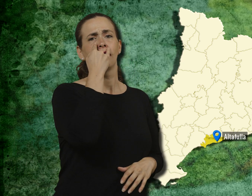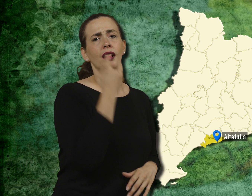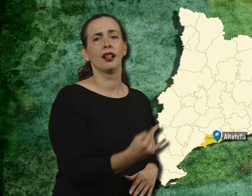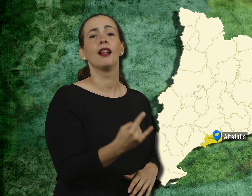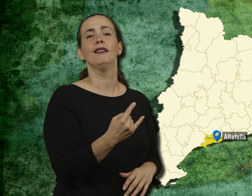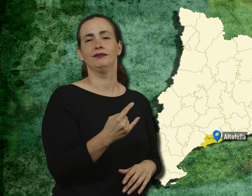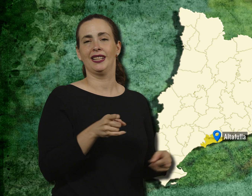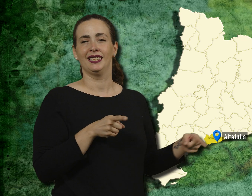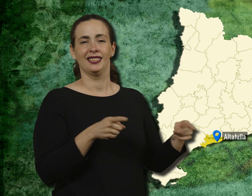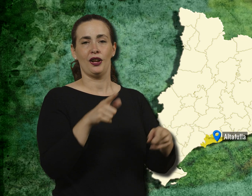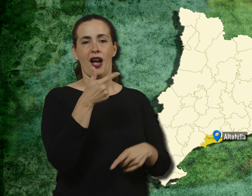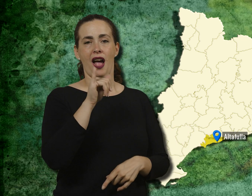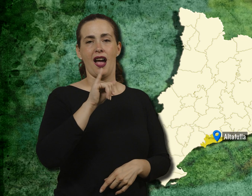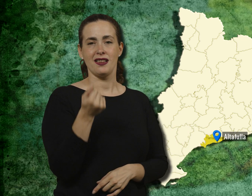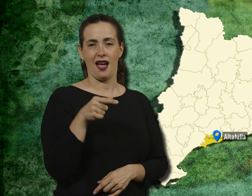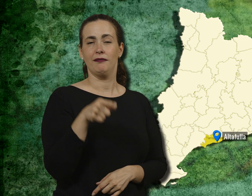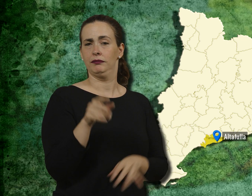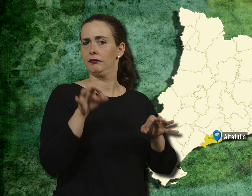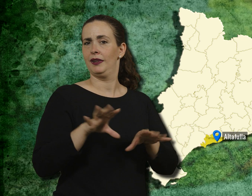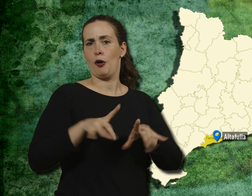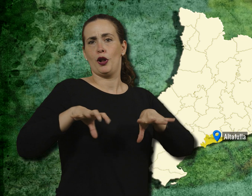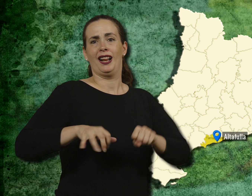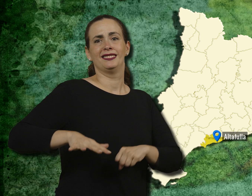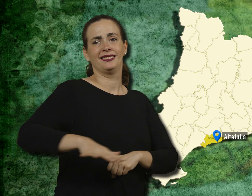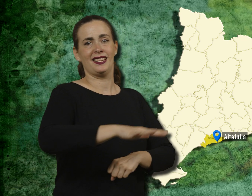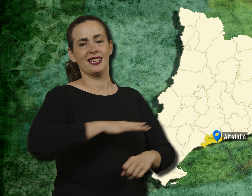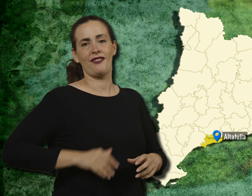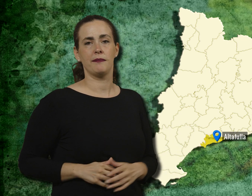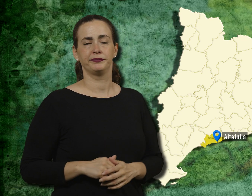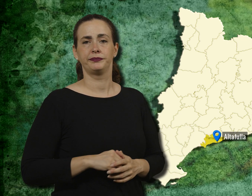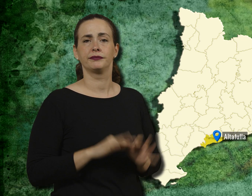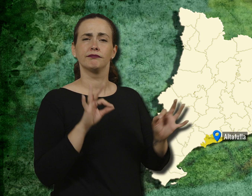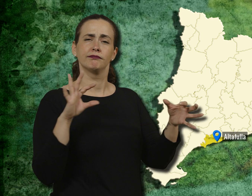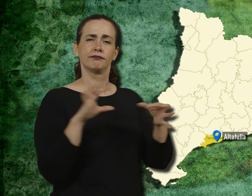La natura té a la reserva de la desembocadura del riu Gaià el seu focus més atractiu.